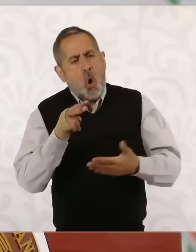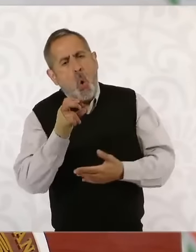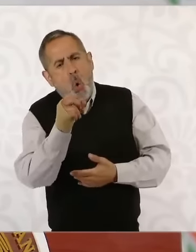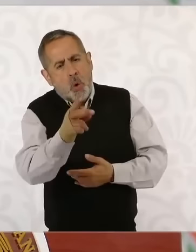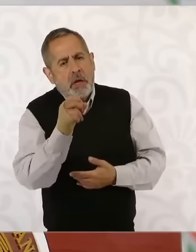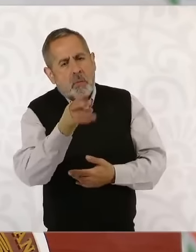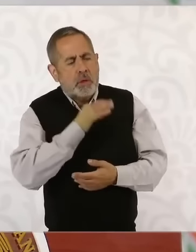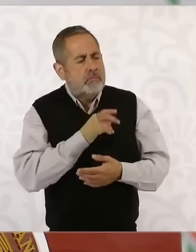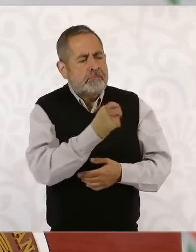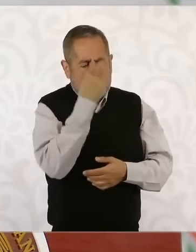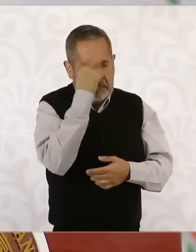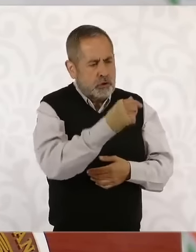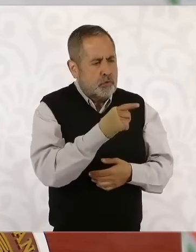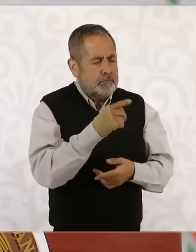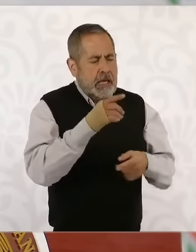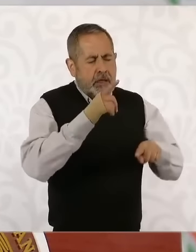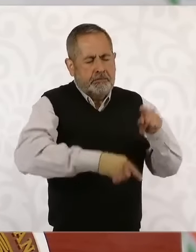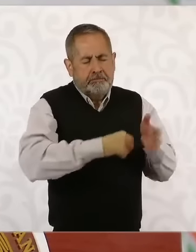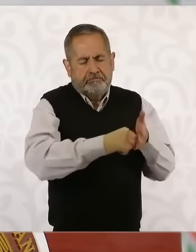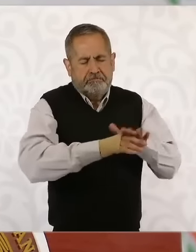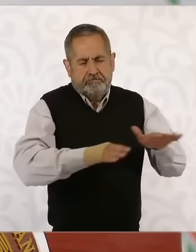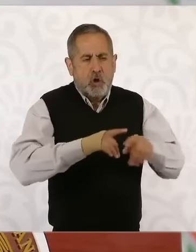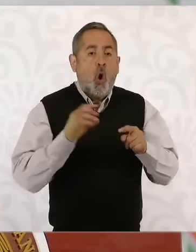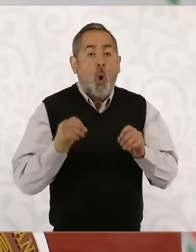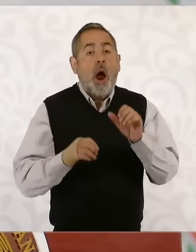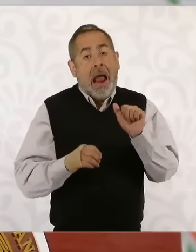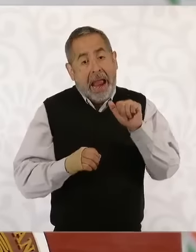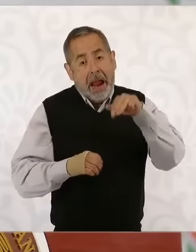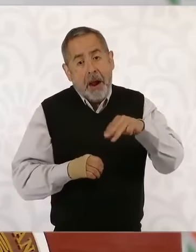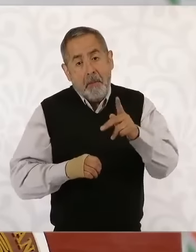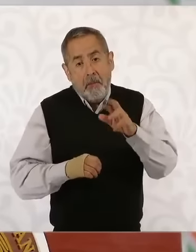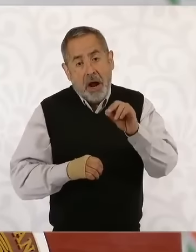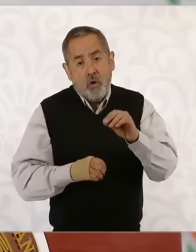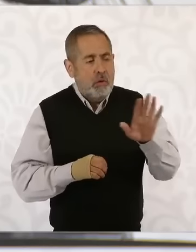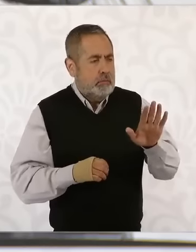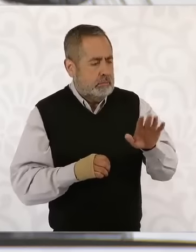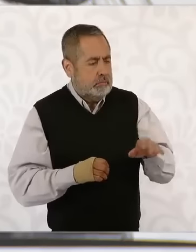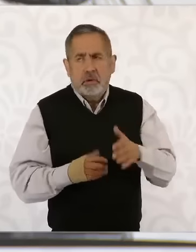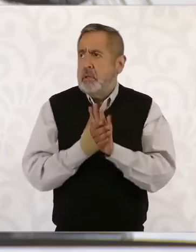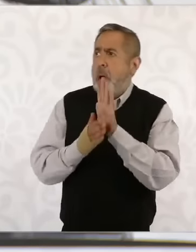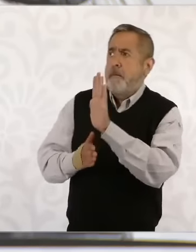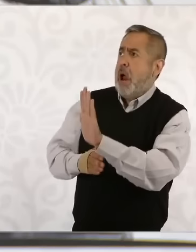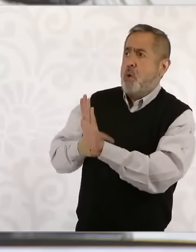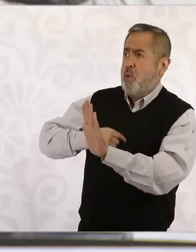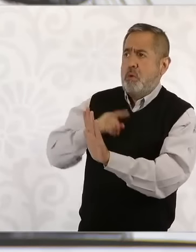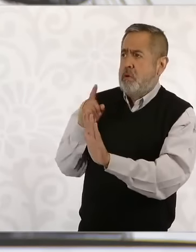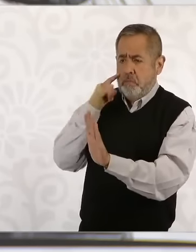juicios de nulidad y obviamente el amparo. Estos procesos para poder determinar en definitiva un